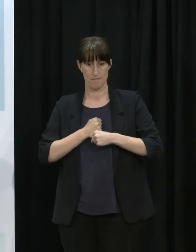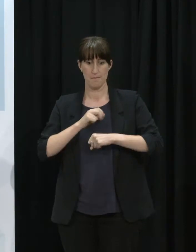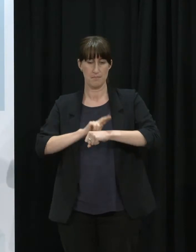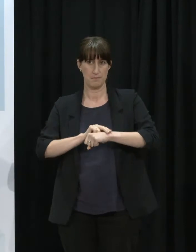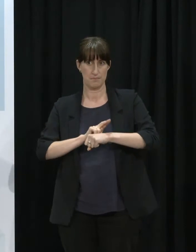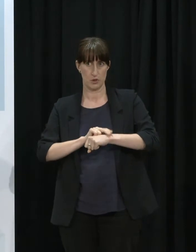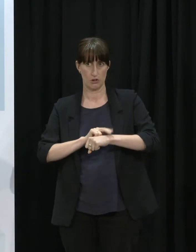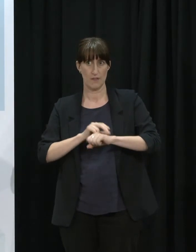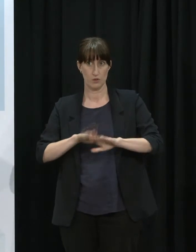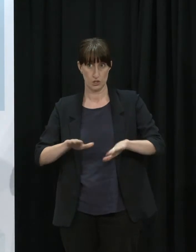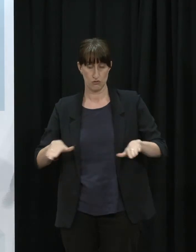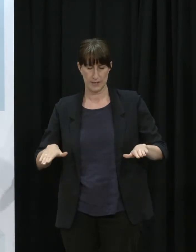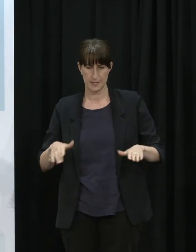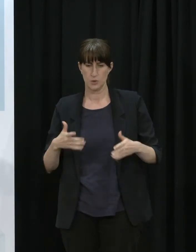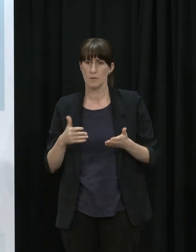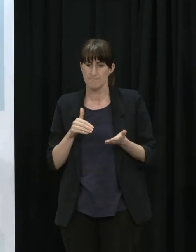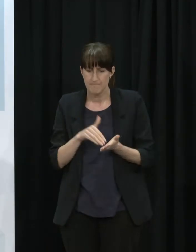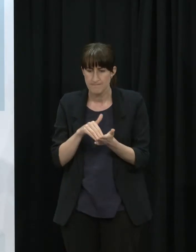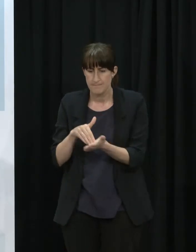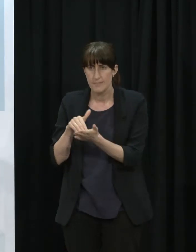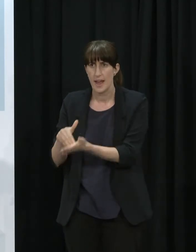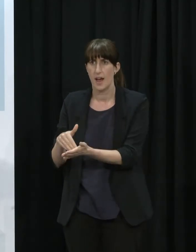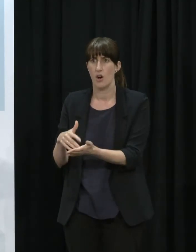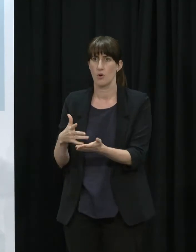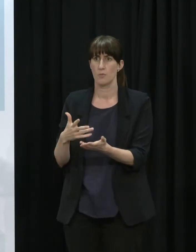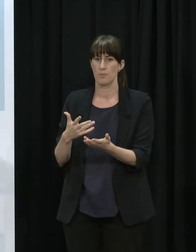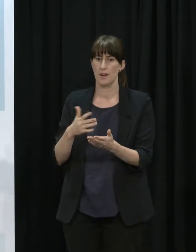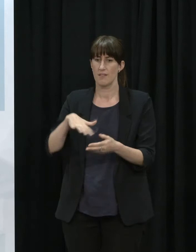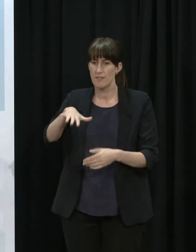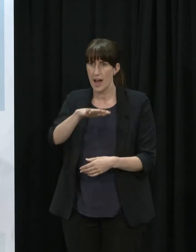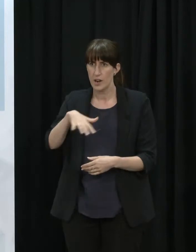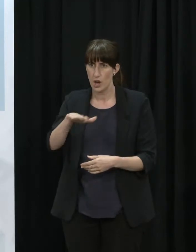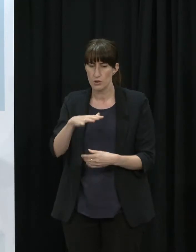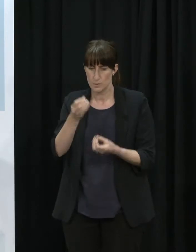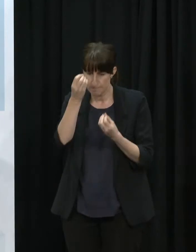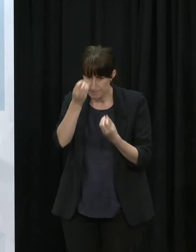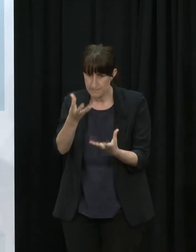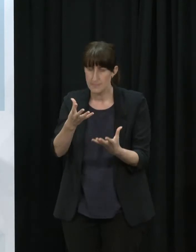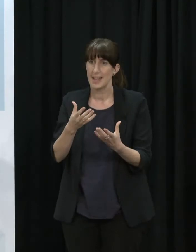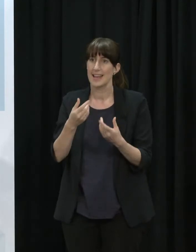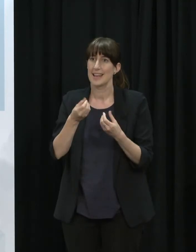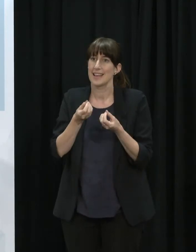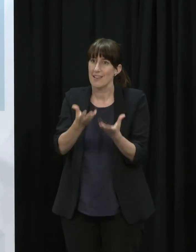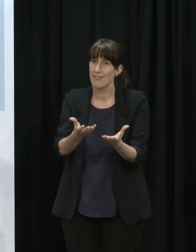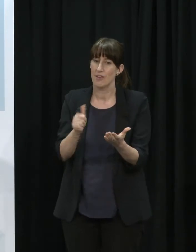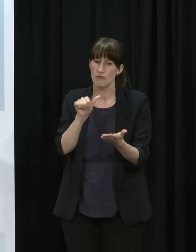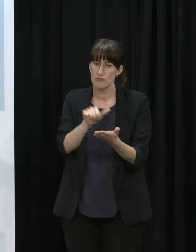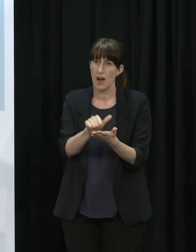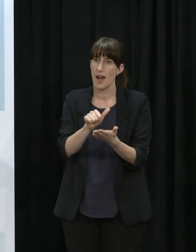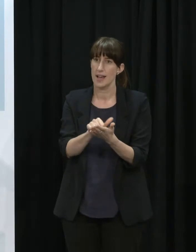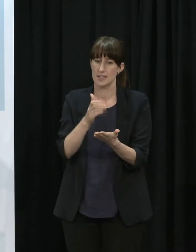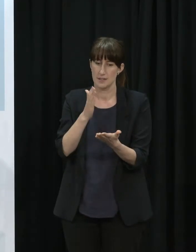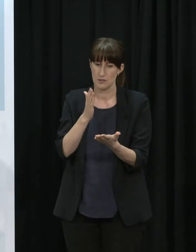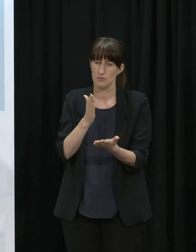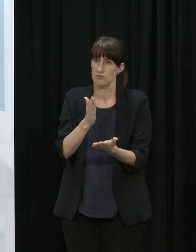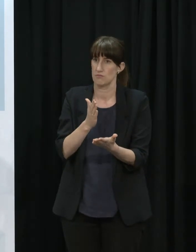he tino tiketike te kano kano. Na ko ta matou whainga hei